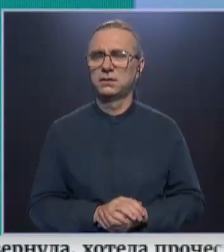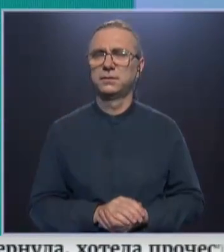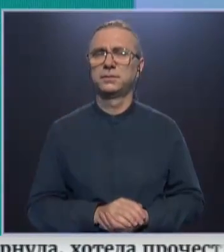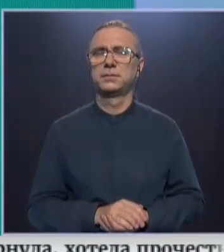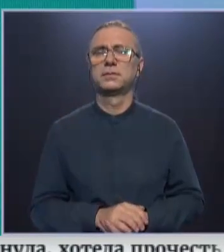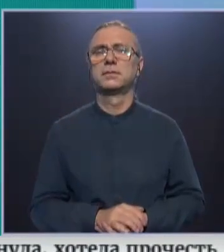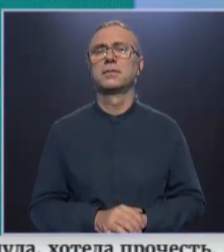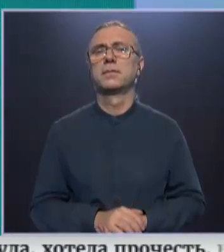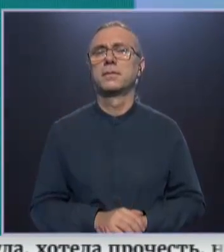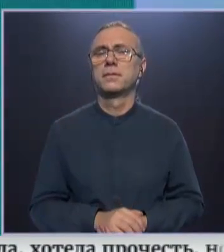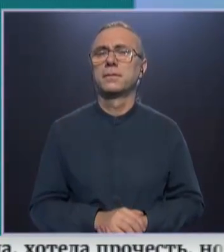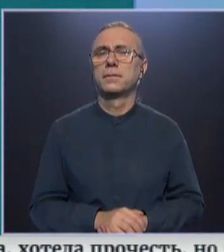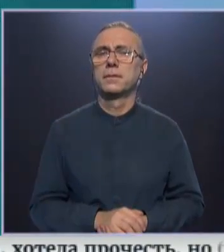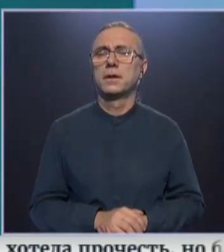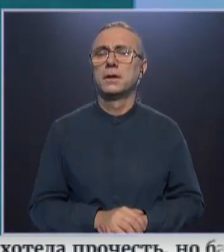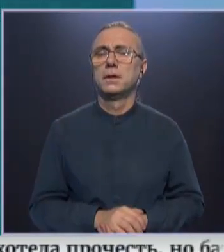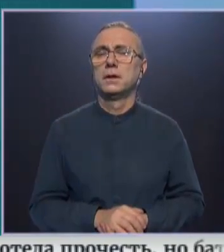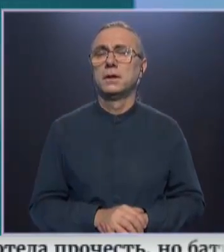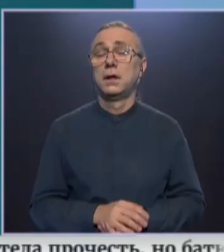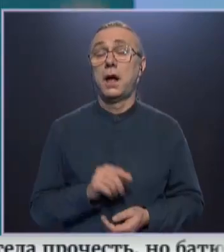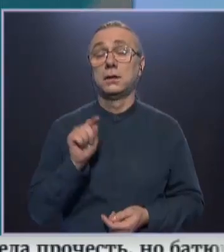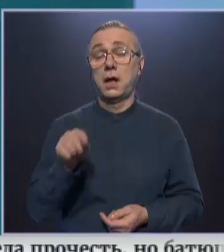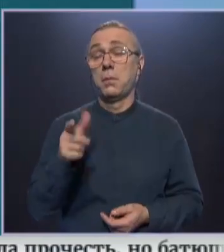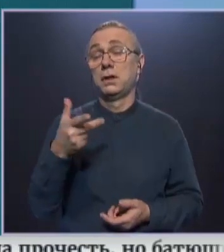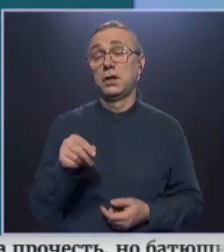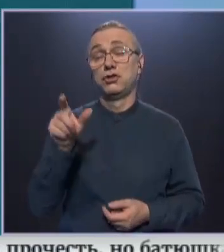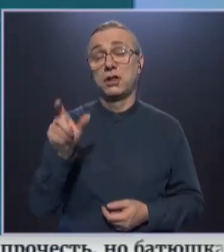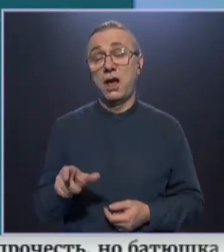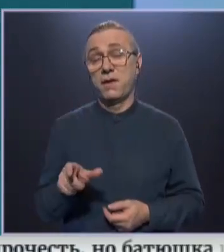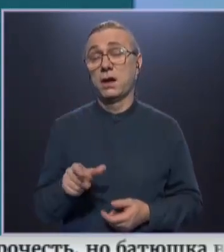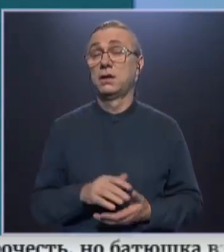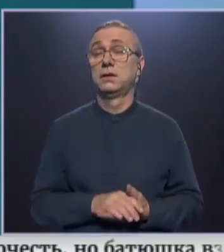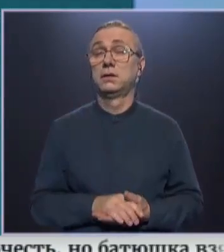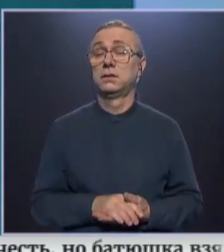против зверей но там где человек в том числе прекращая